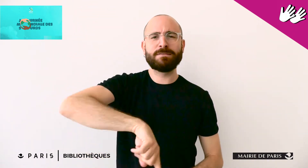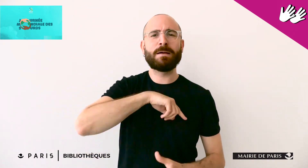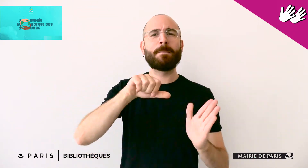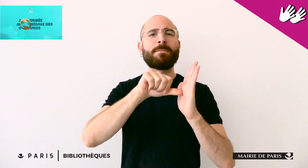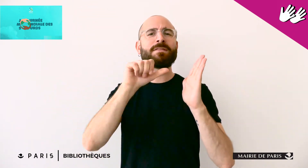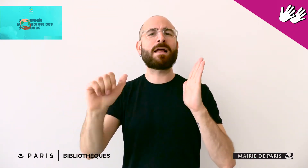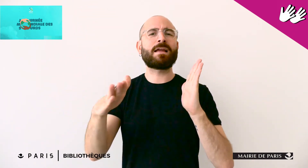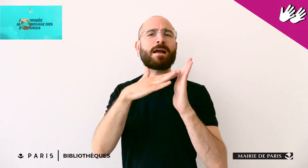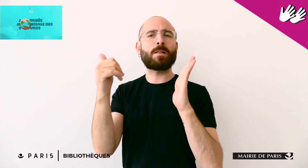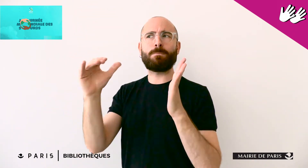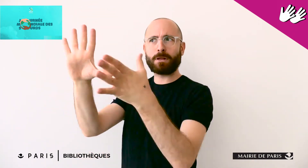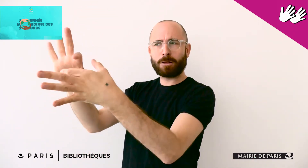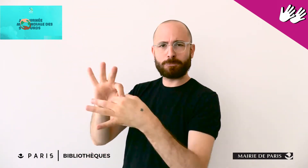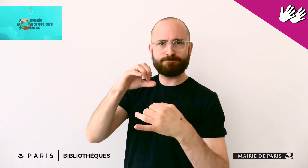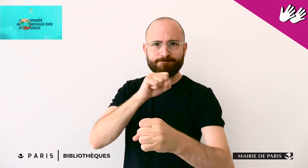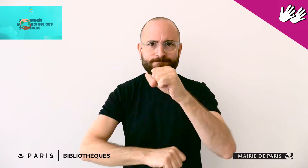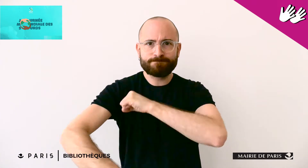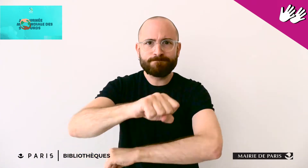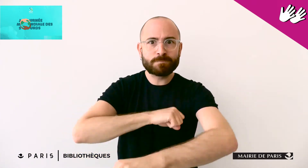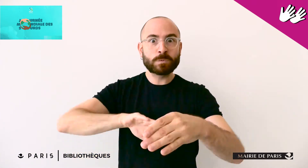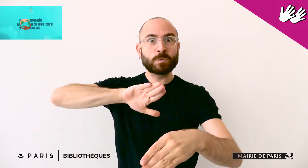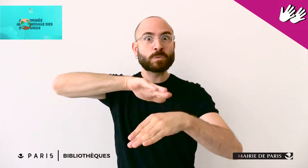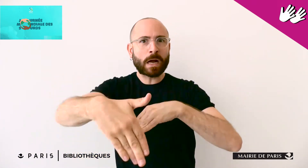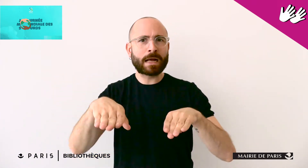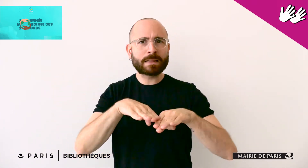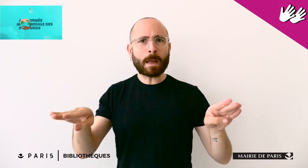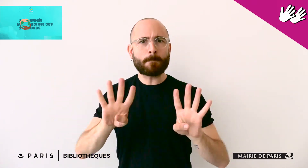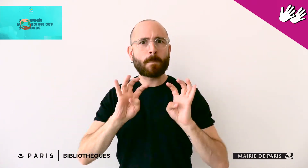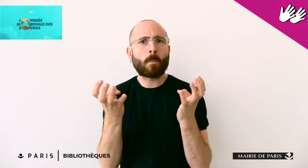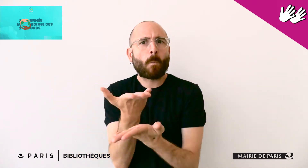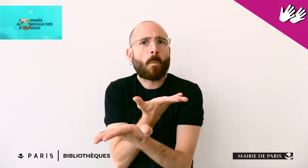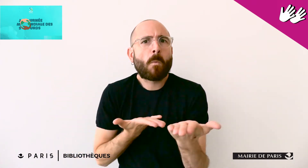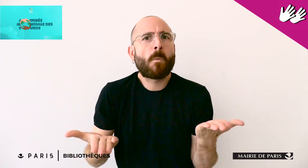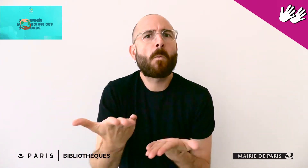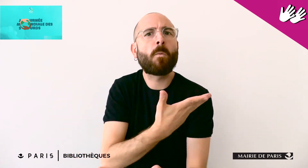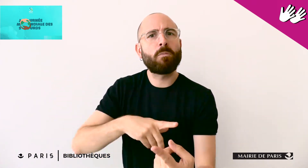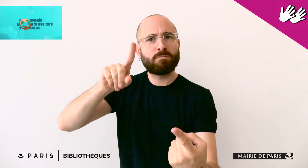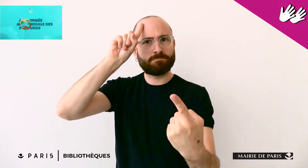la médiathèque de la Canopée propose une table ronde sur le thème :